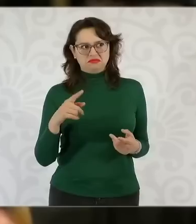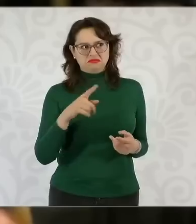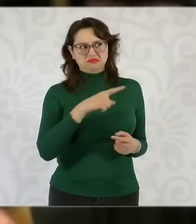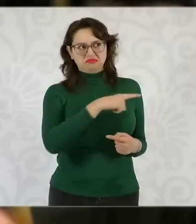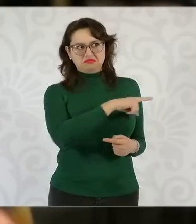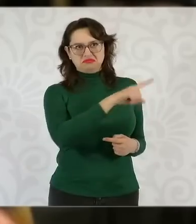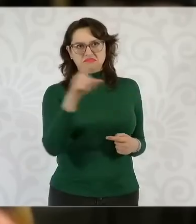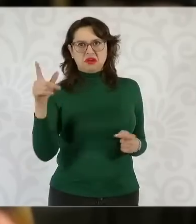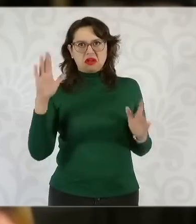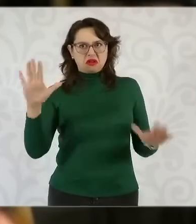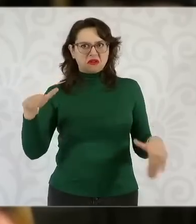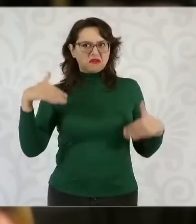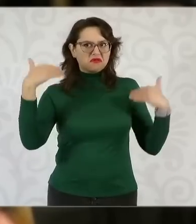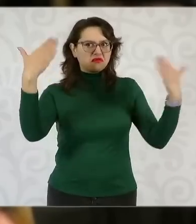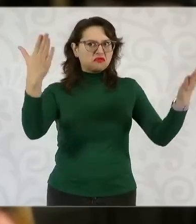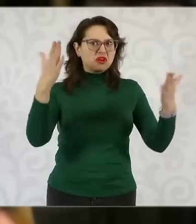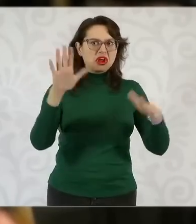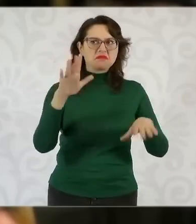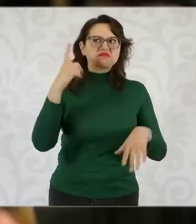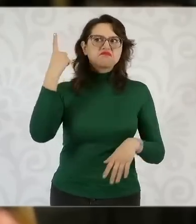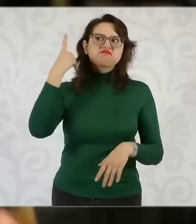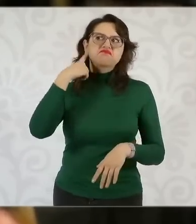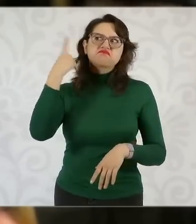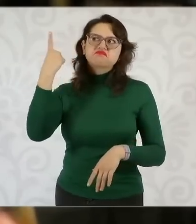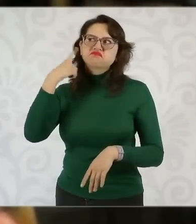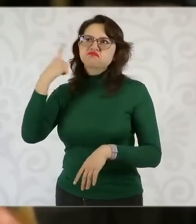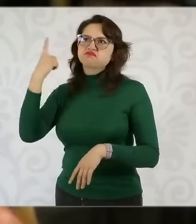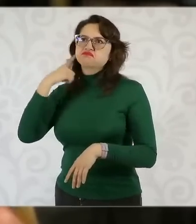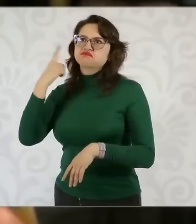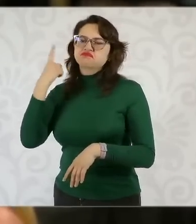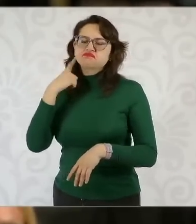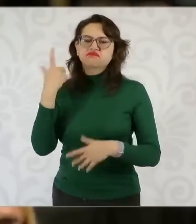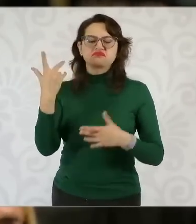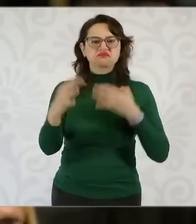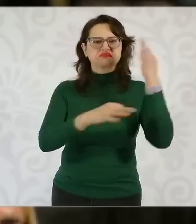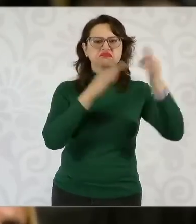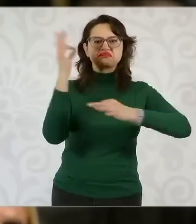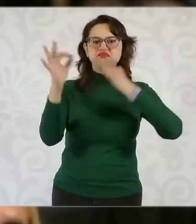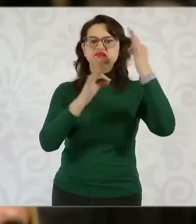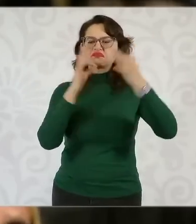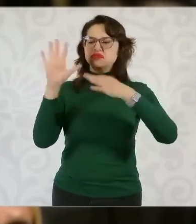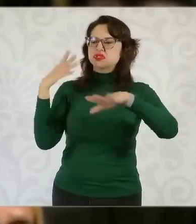de debilitar un gobierno perat debilitar también a su gente y a su pueblo es sería mi mi primera